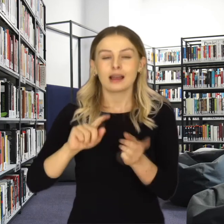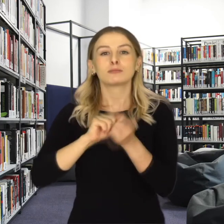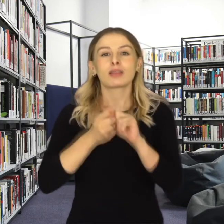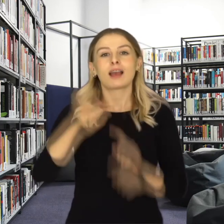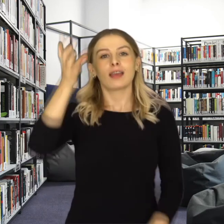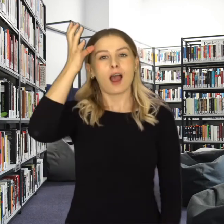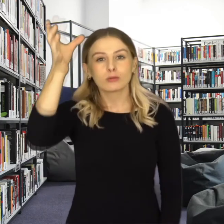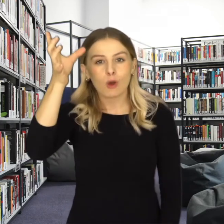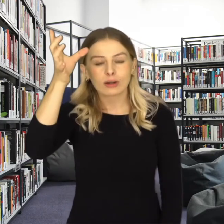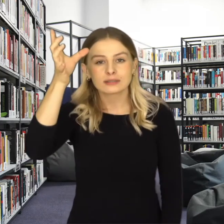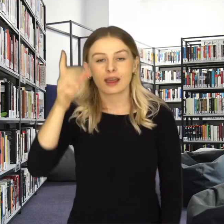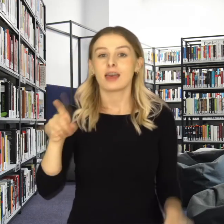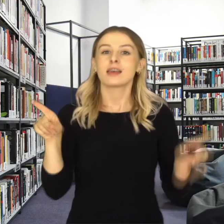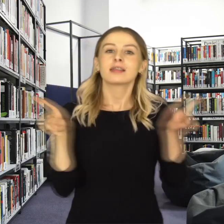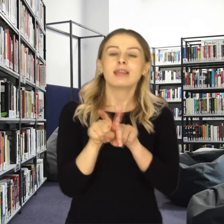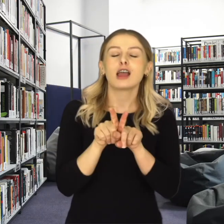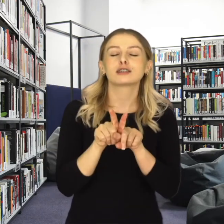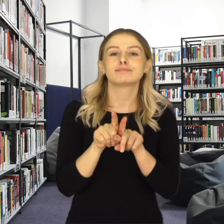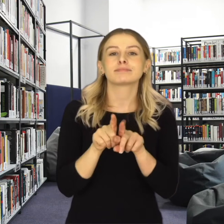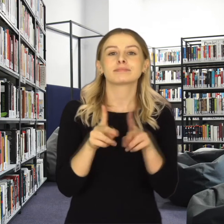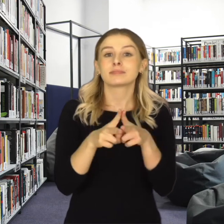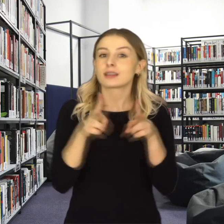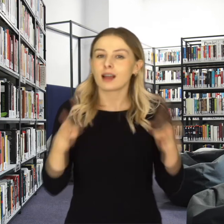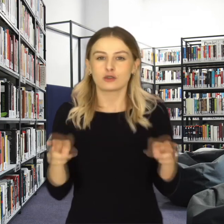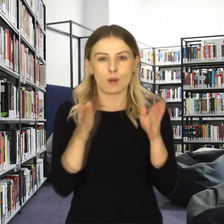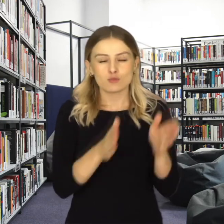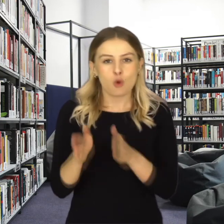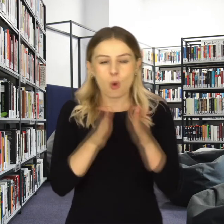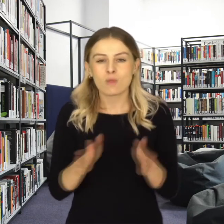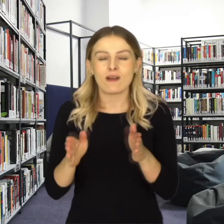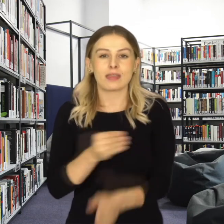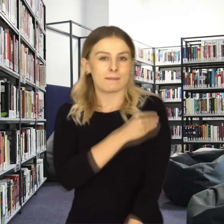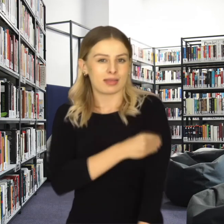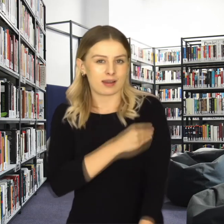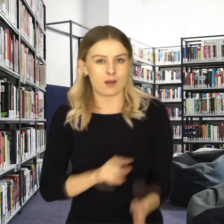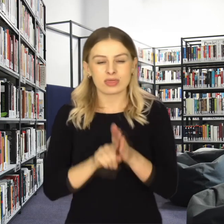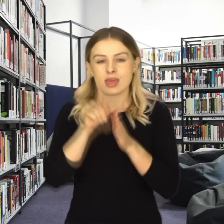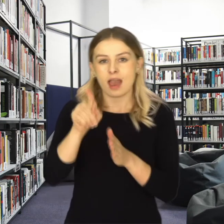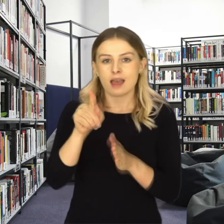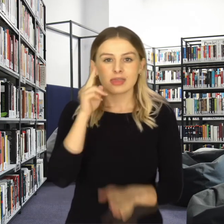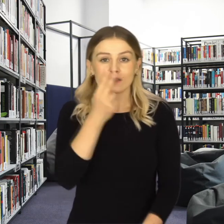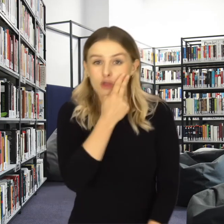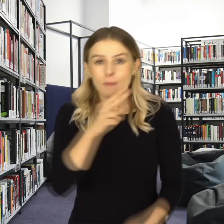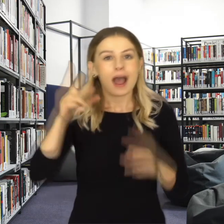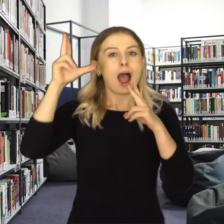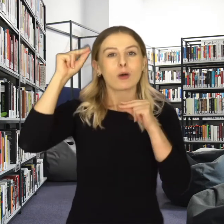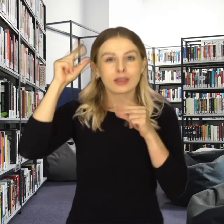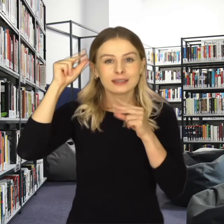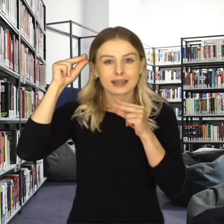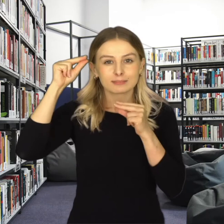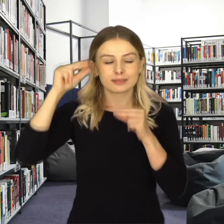spotkania autorskie, pracujemy nad tworzeniem audiodeskrypcji tych materiałów.